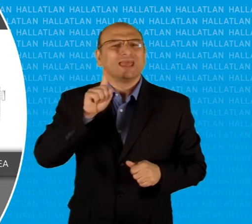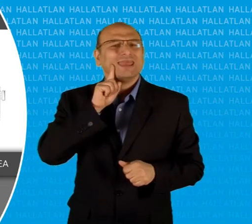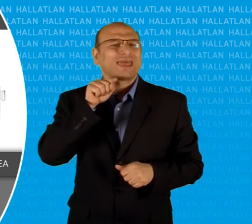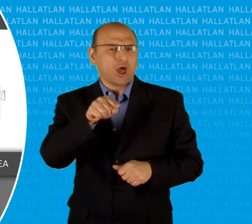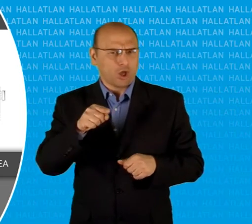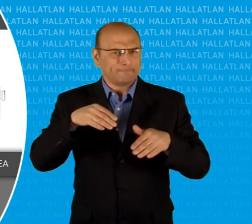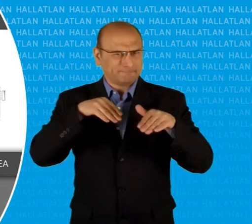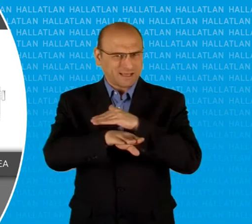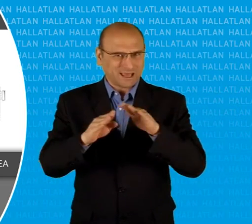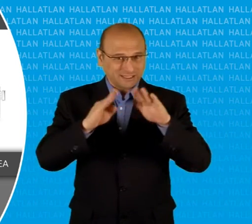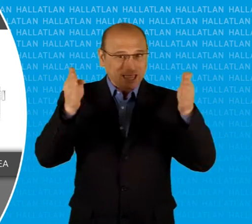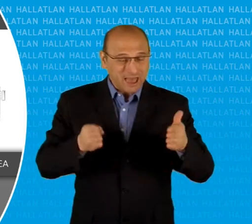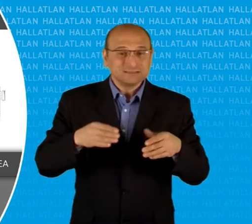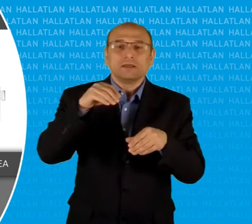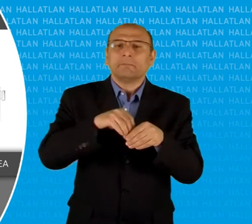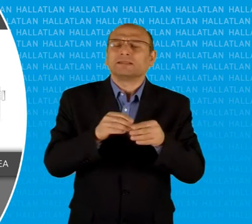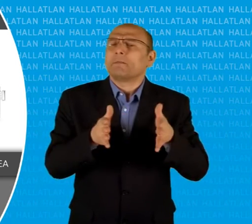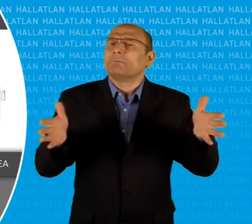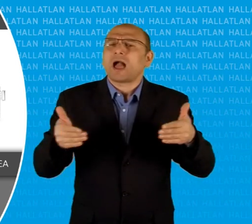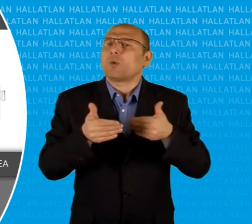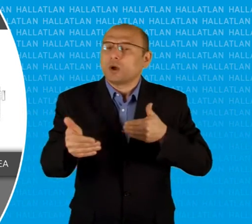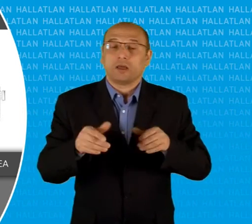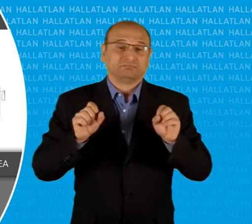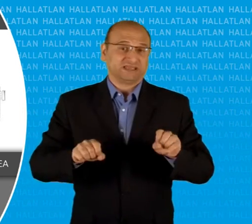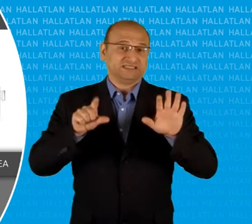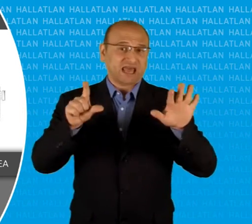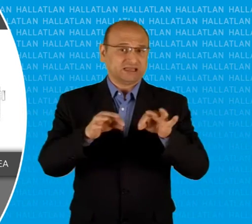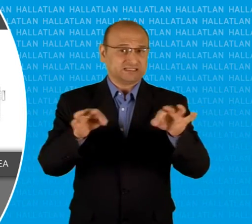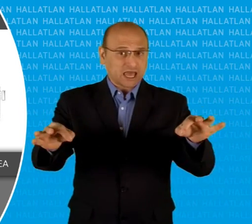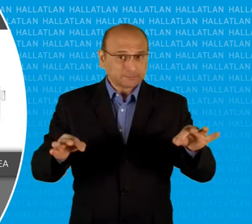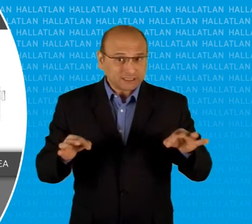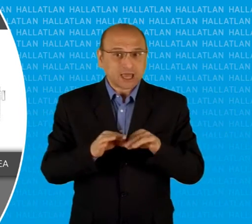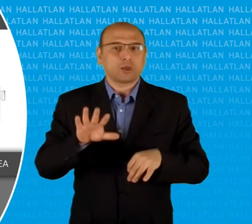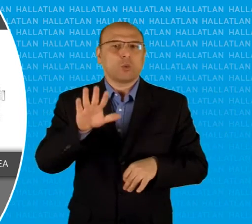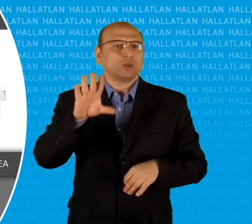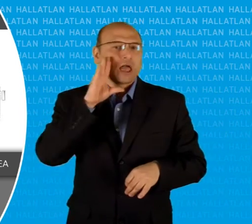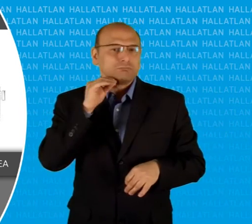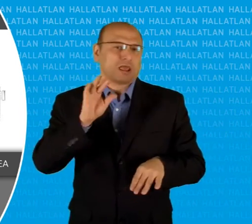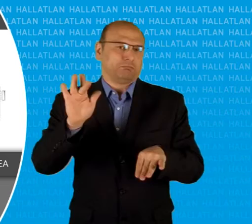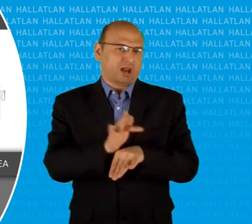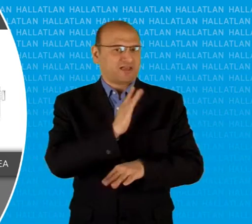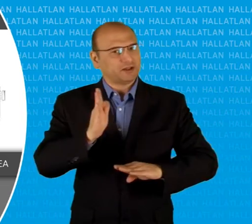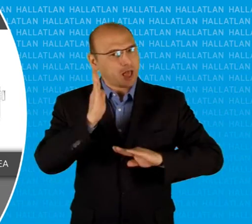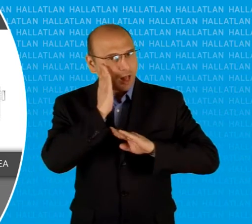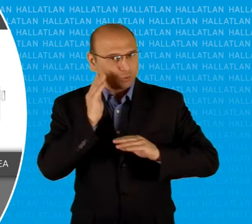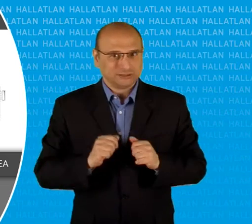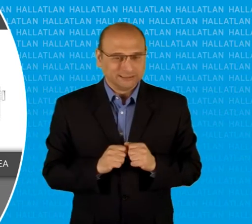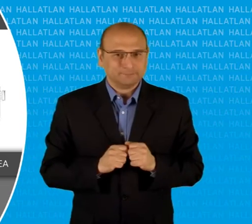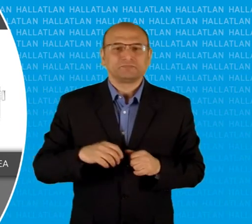Az IKEA menedékházai 17 négyzetméteresek és öten tudnak aludni benne.